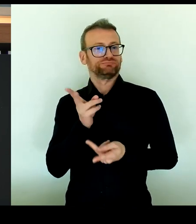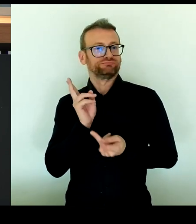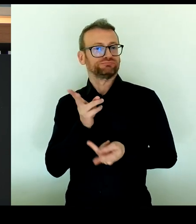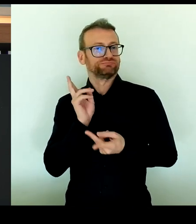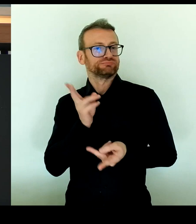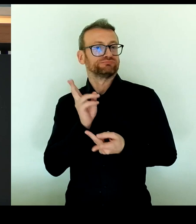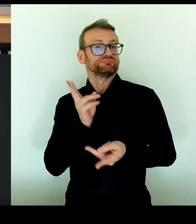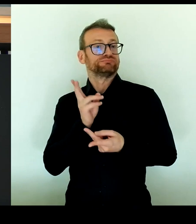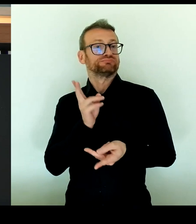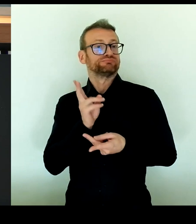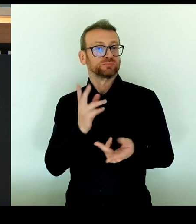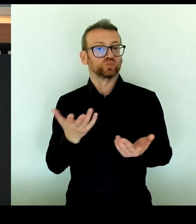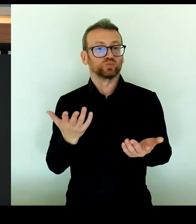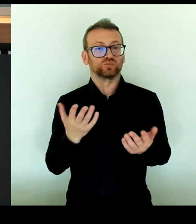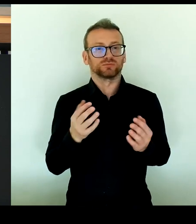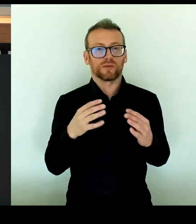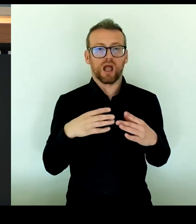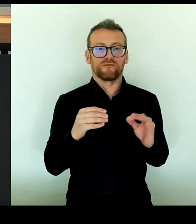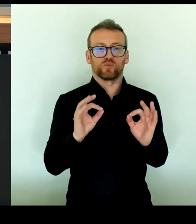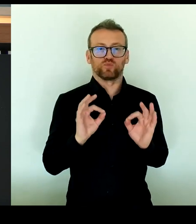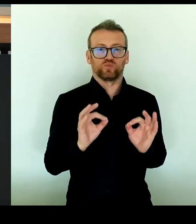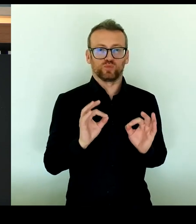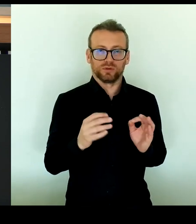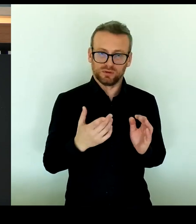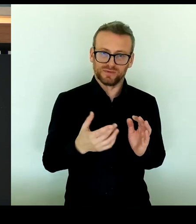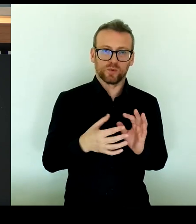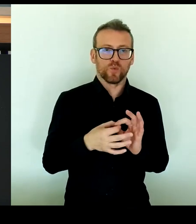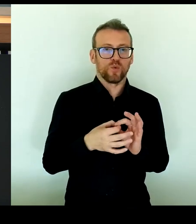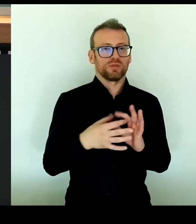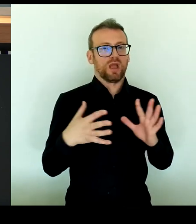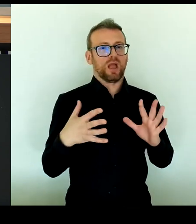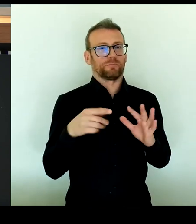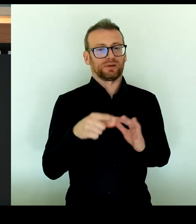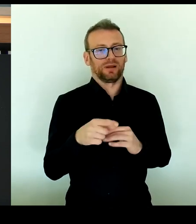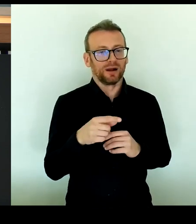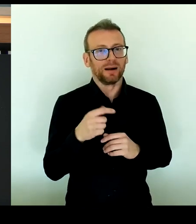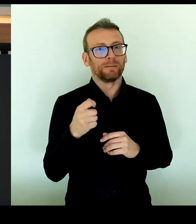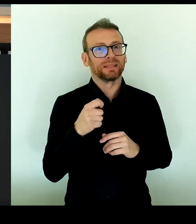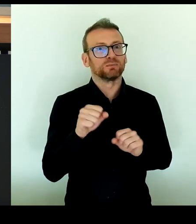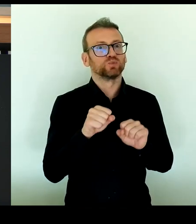dass Verantwortliche Systeme einsetzen, die sie kontrollieren können.